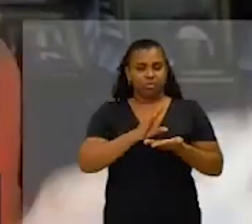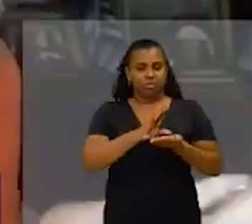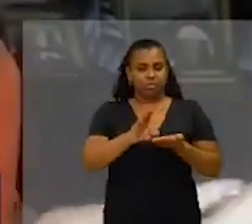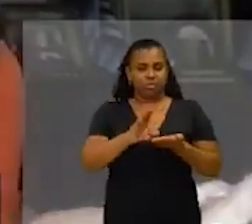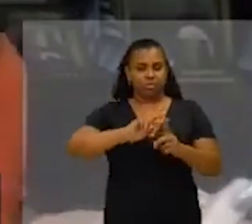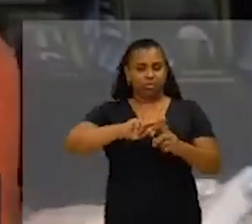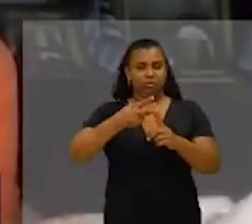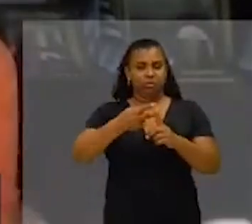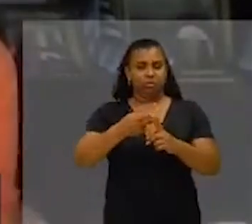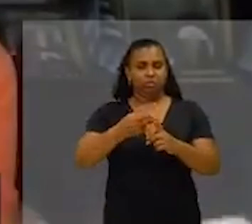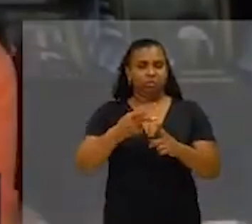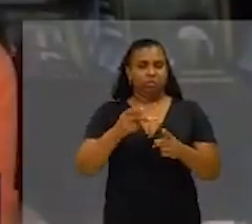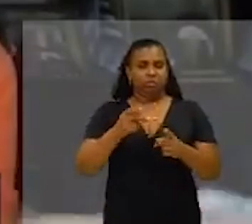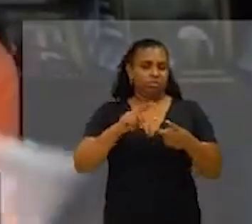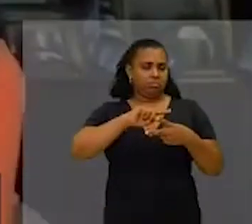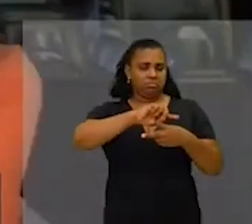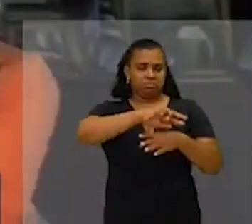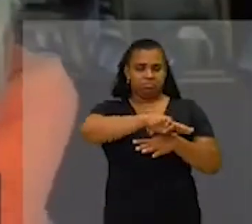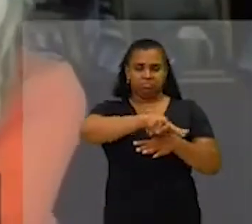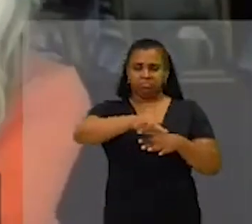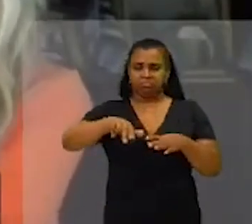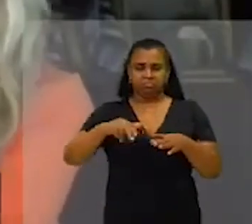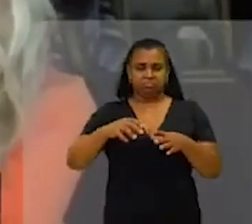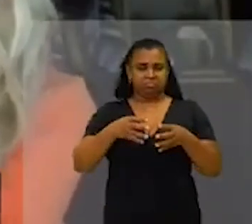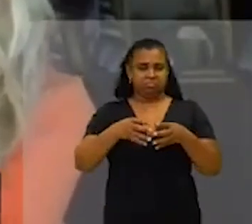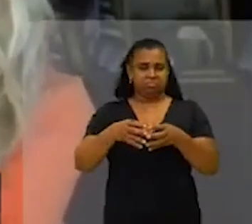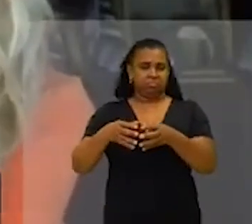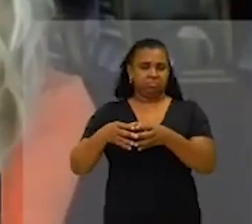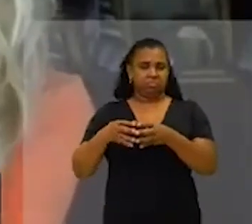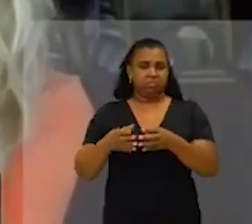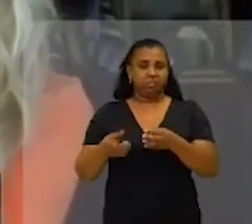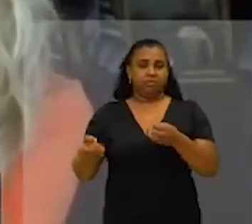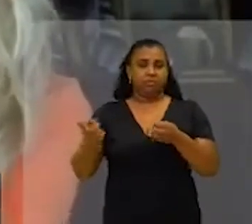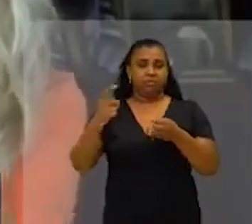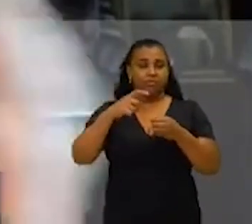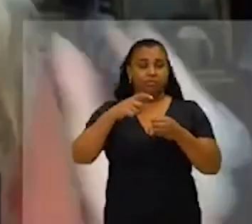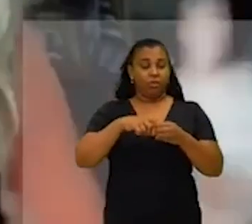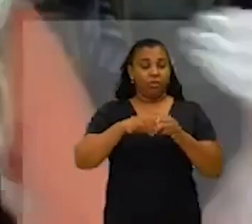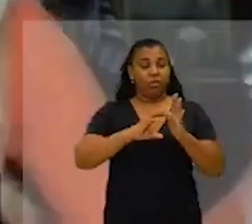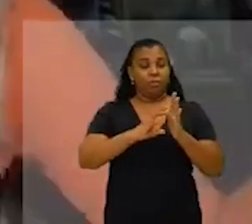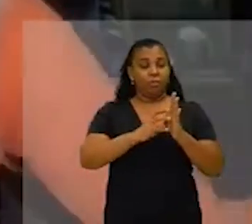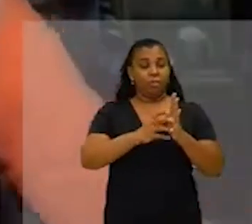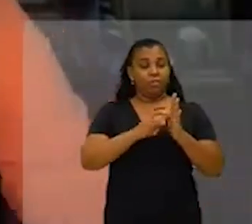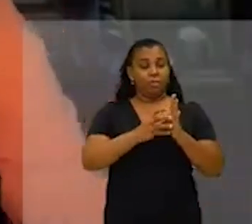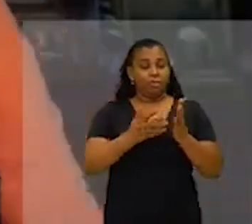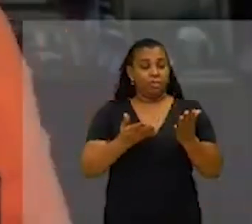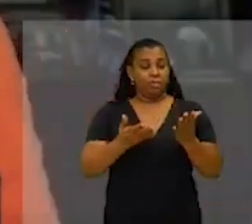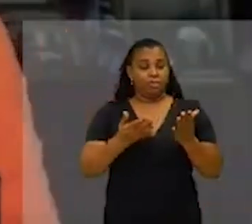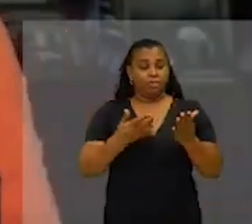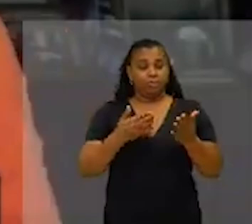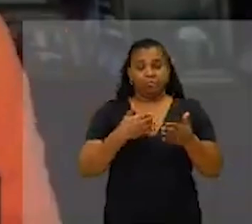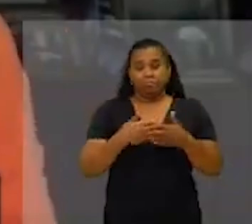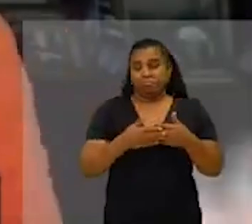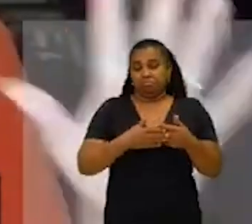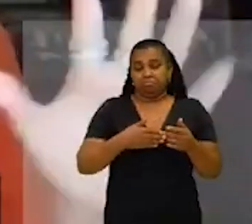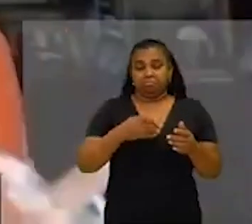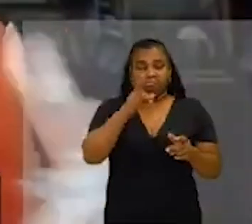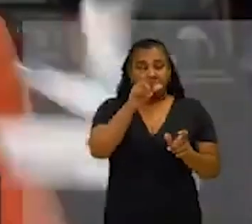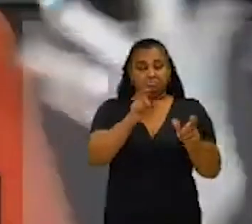seja do cefec ou do fundo partidário ele volta para o partido de forma Deus personificado e vai